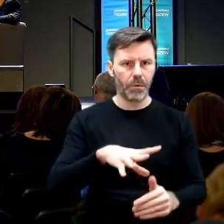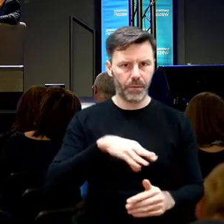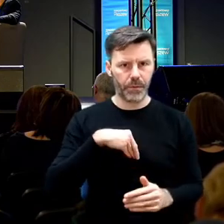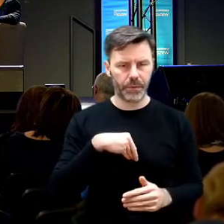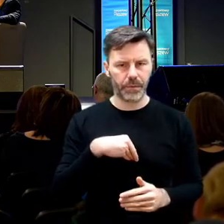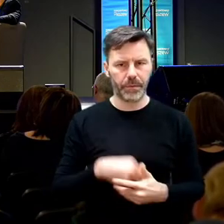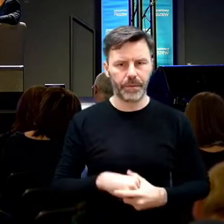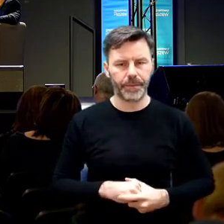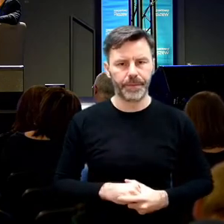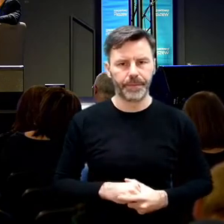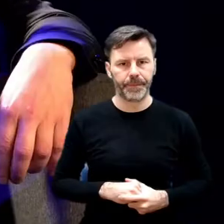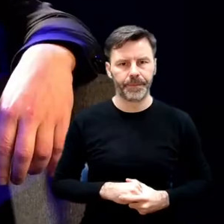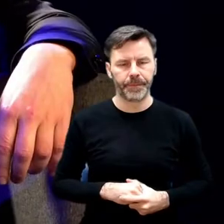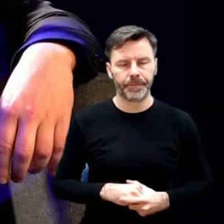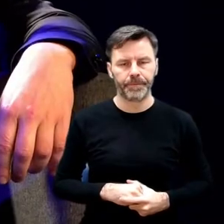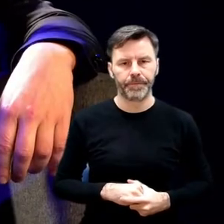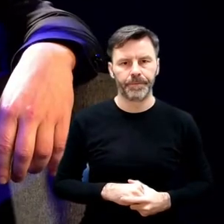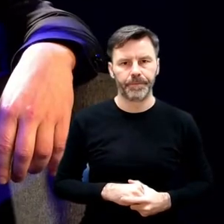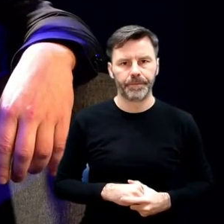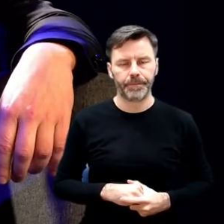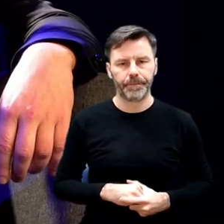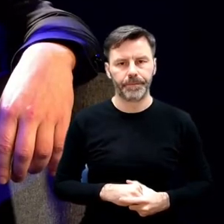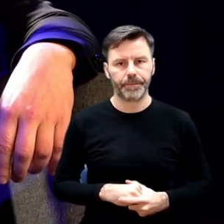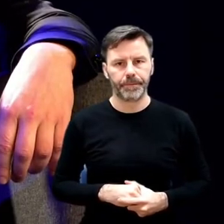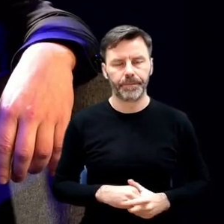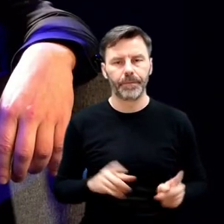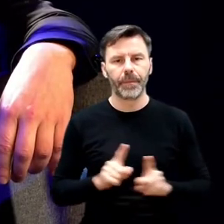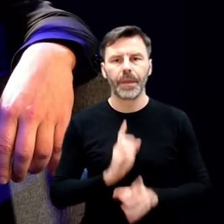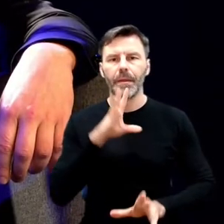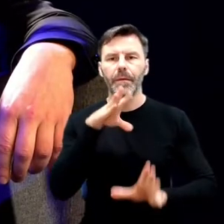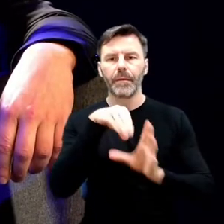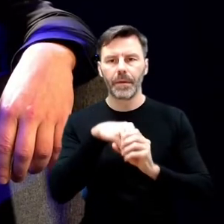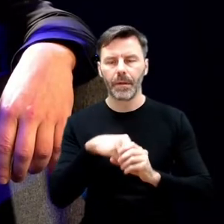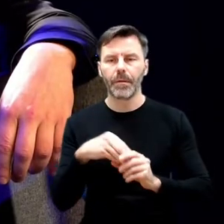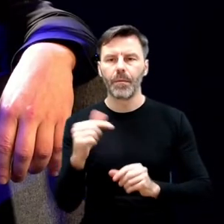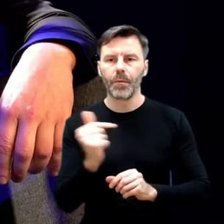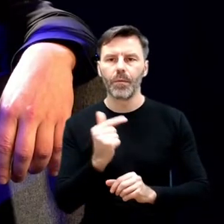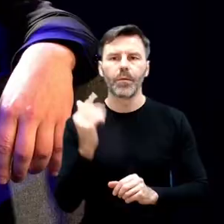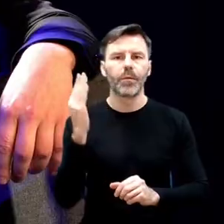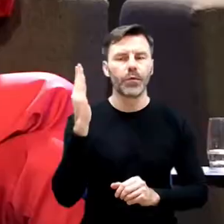W to automatycznie wkomponowana jest większa świadomość wykorzystania zasobu naturalnego,